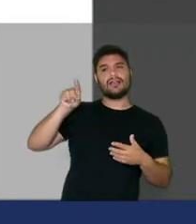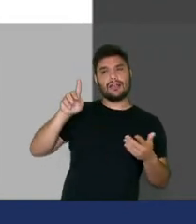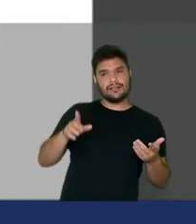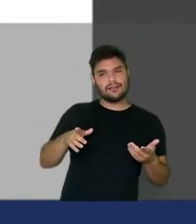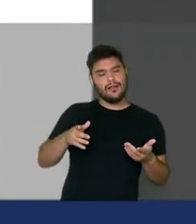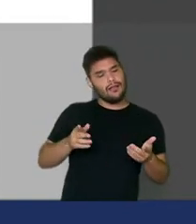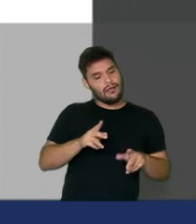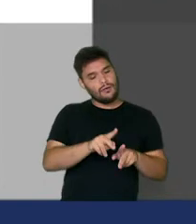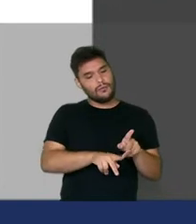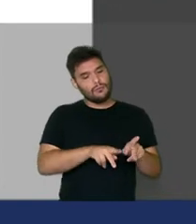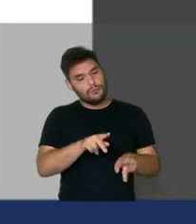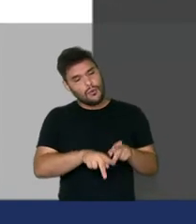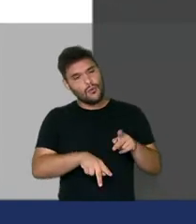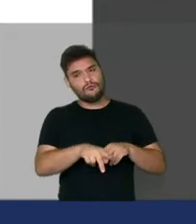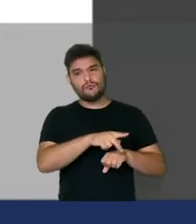ORGULHA, QUE ENGRANDECE O NOSSO POVO E A NOSSA NAÇÃO.